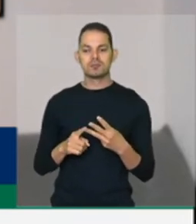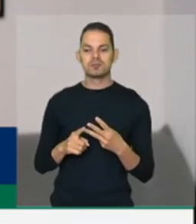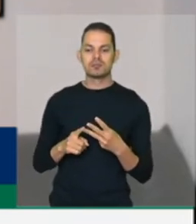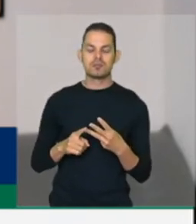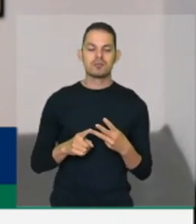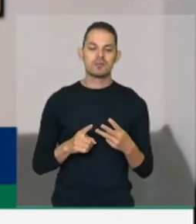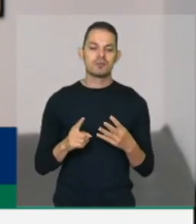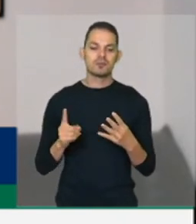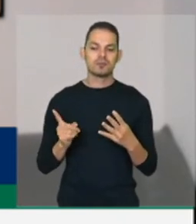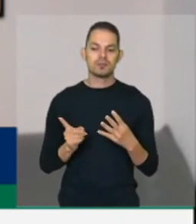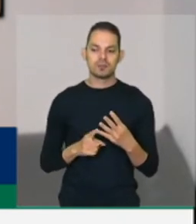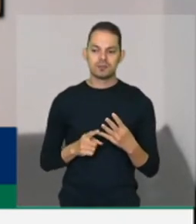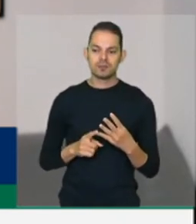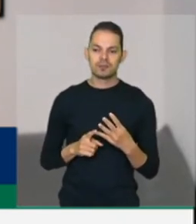DOS EMPRESÁRIOS LUCIANO HANG,